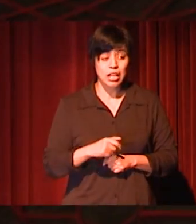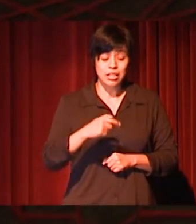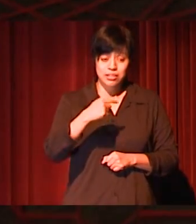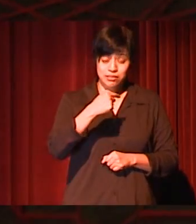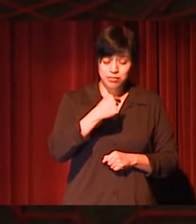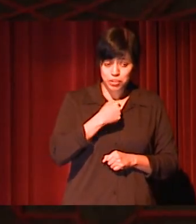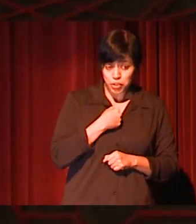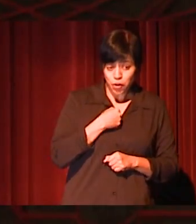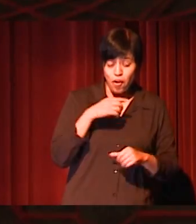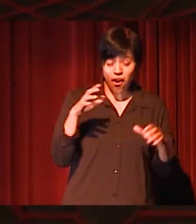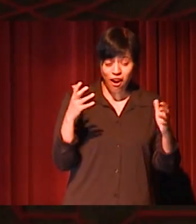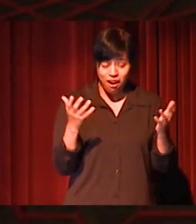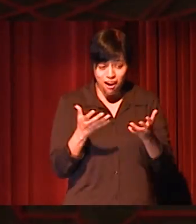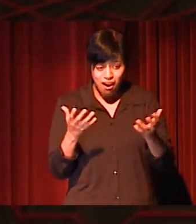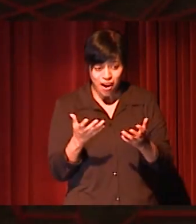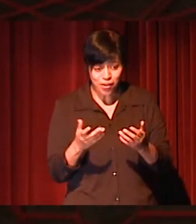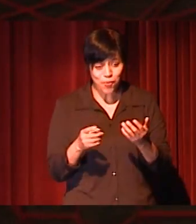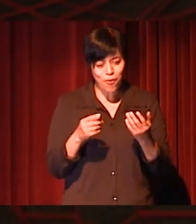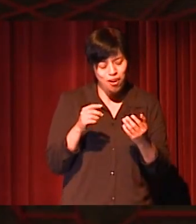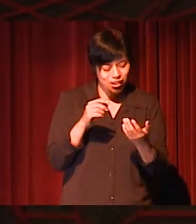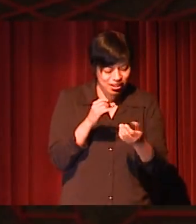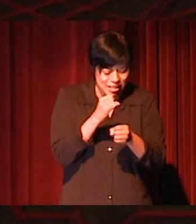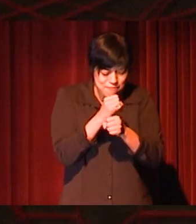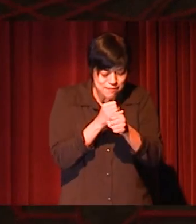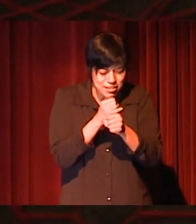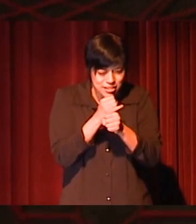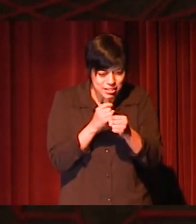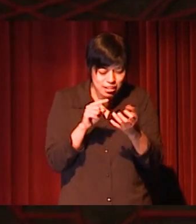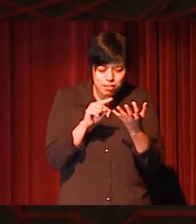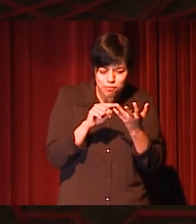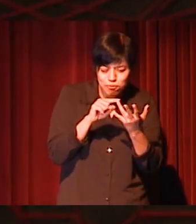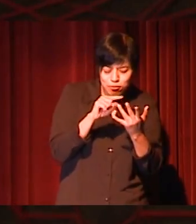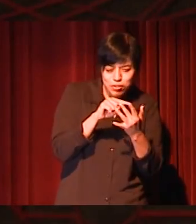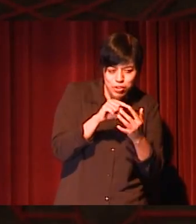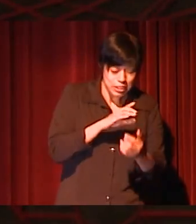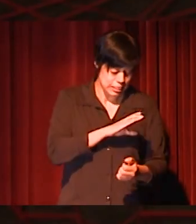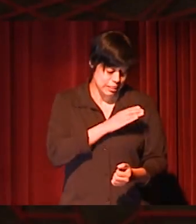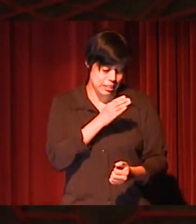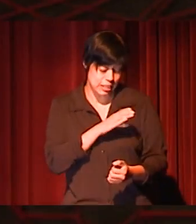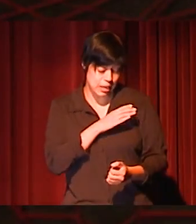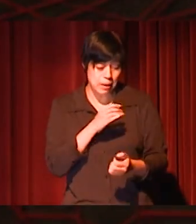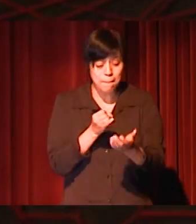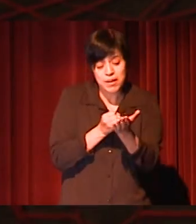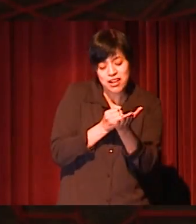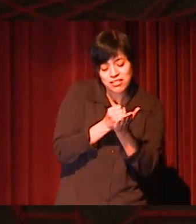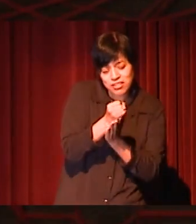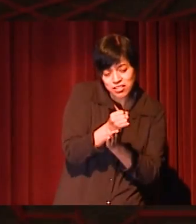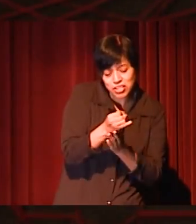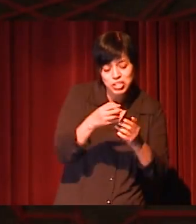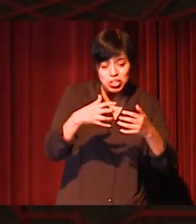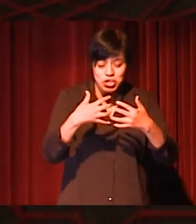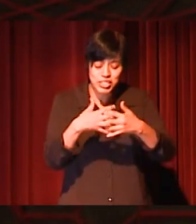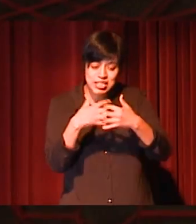"Me dedico a hacer análisis cuantitativos y cualitativos, para la toma estratégica de decisiones de compañias energéticas,